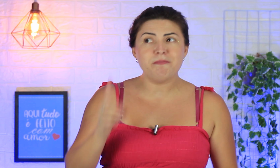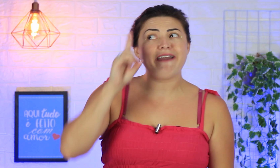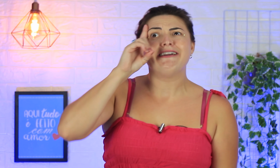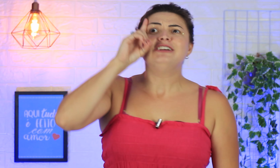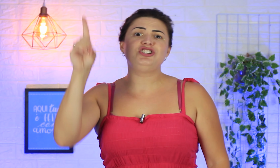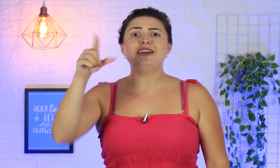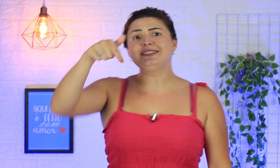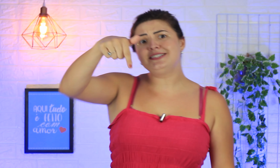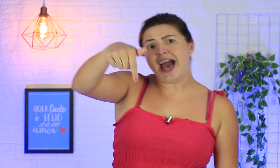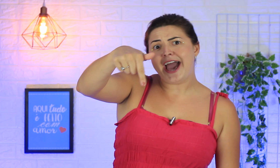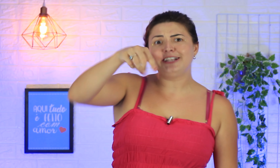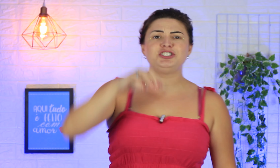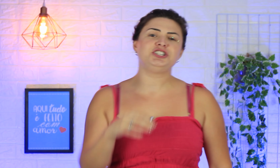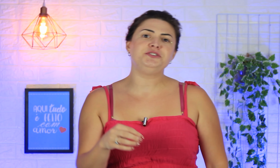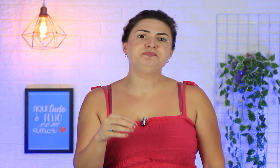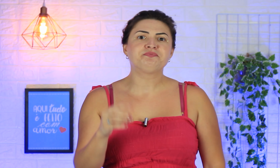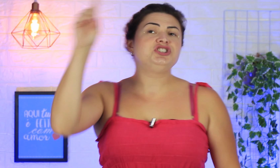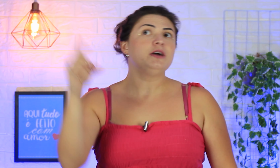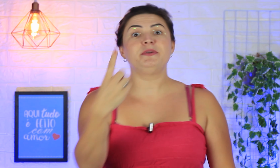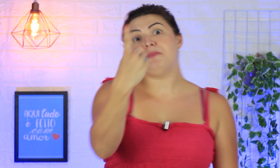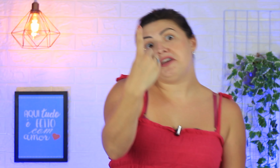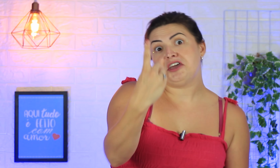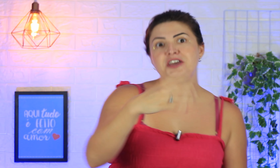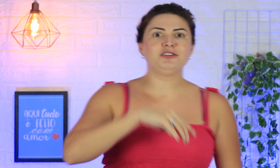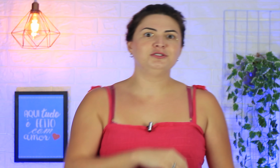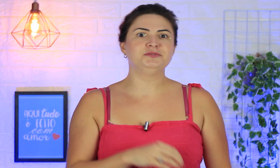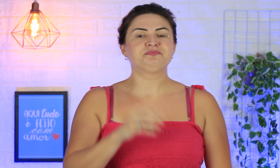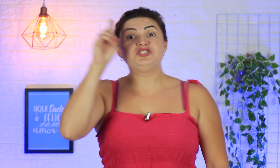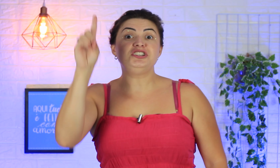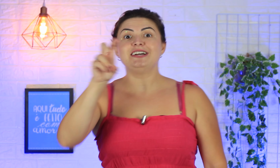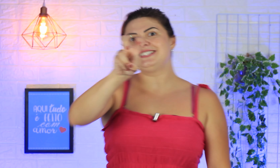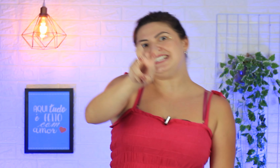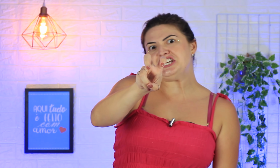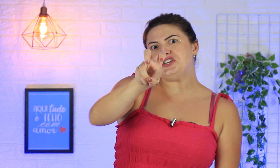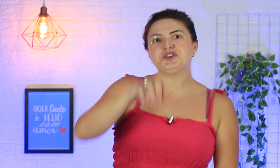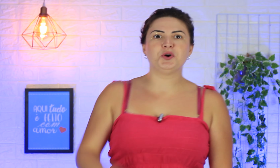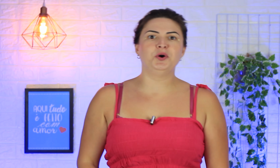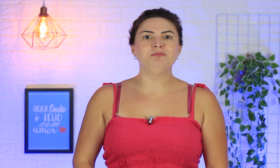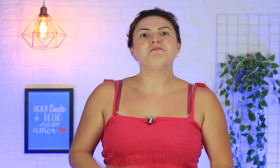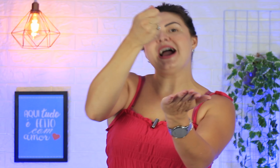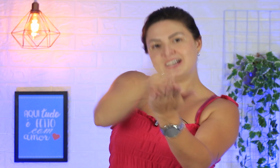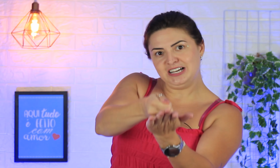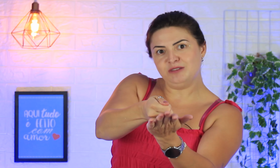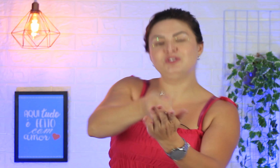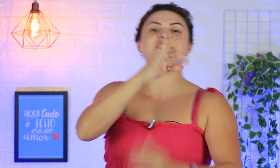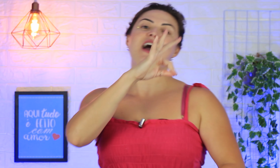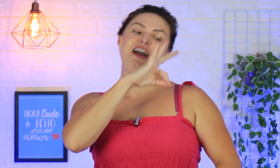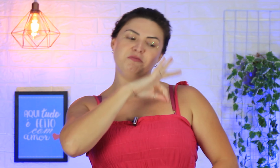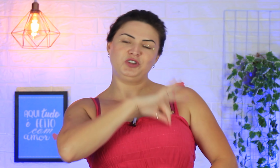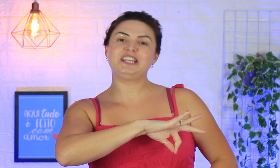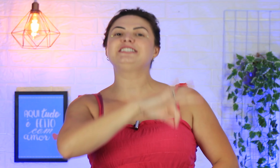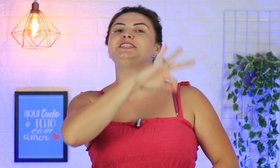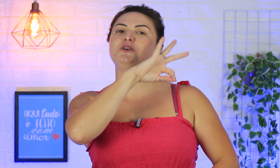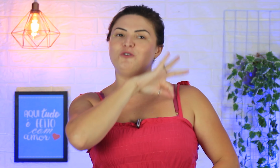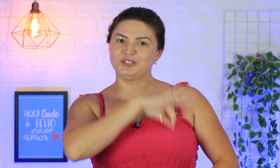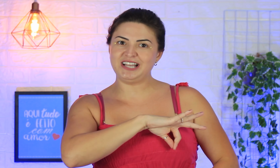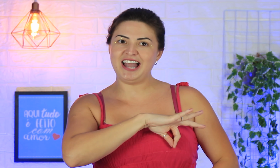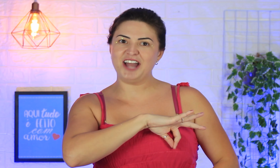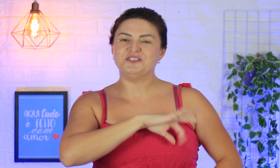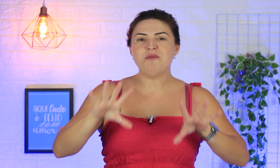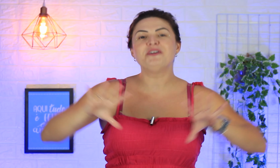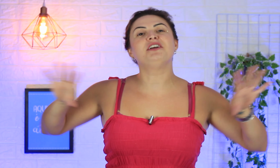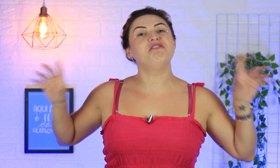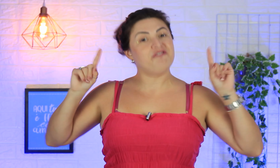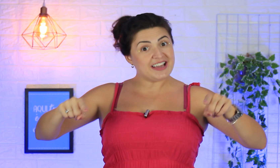também dia 7 dia primeiro dia 5 pagamos a remuneração o salário Tá bom então fica